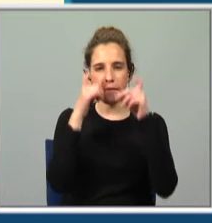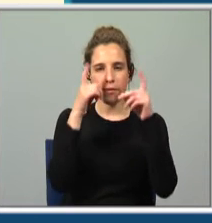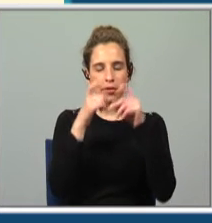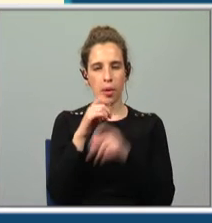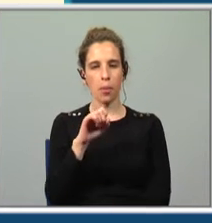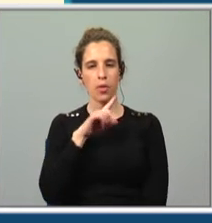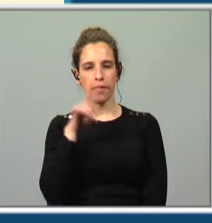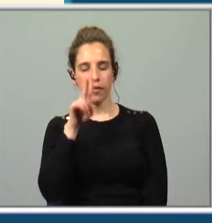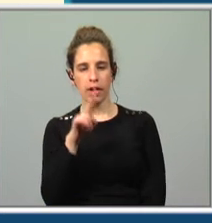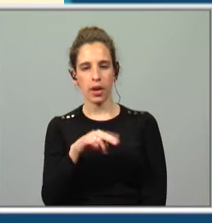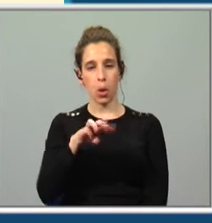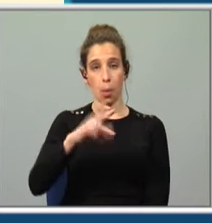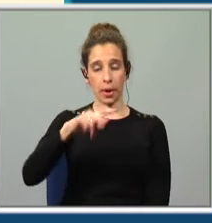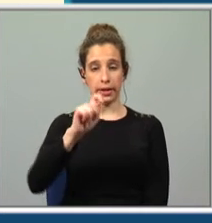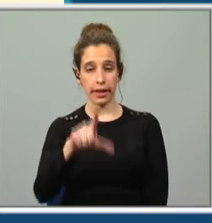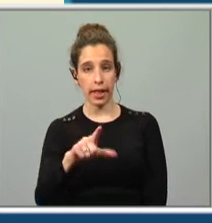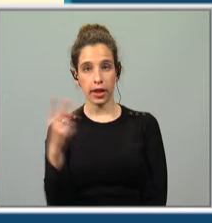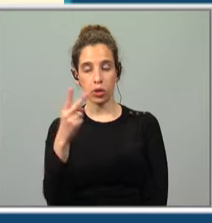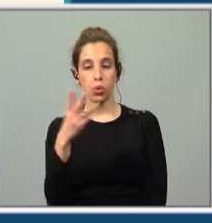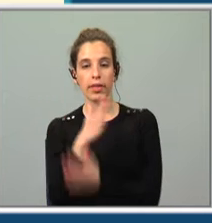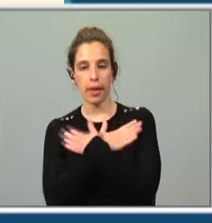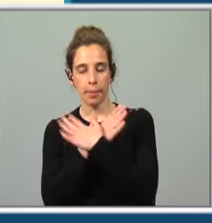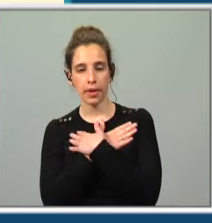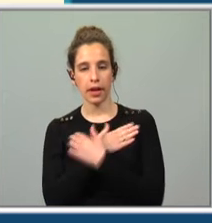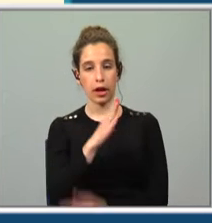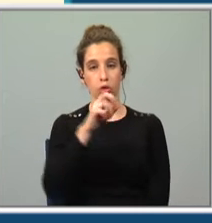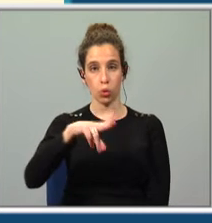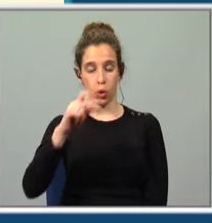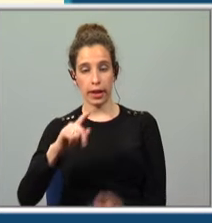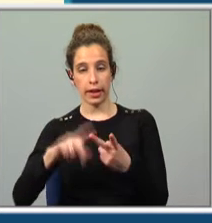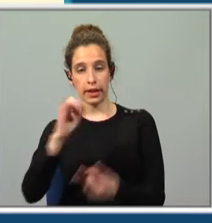onde podemos ver uma estrelinha e tuas amigas e tuas da Joana Rita não presta 在那裡我們可以看到一顆小星星和你的星星喬安娜麗塔的朋友和你的很爛